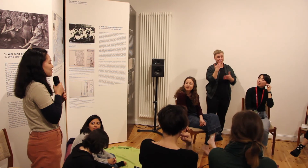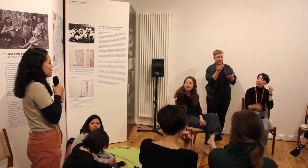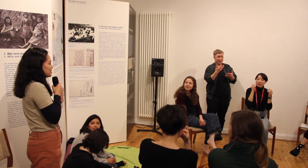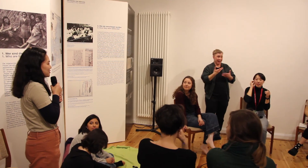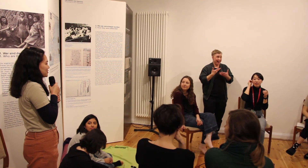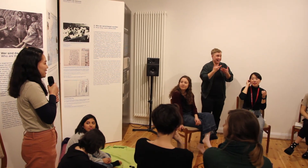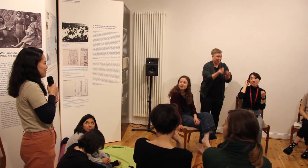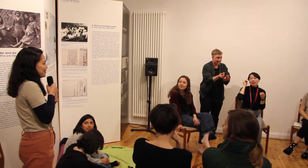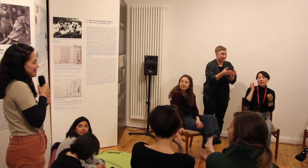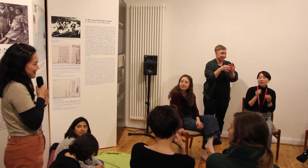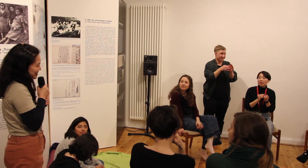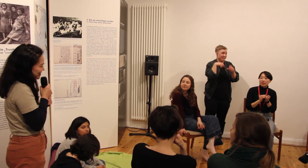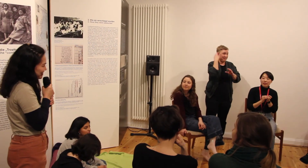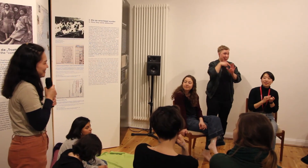Ich habe eine Frage an Hyemi und Dana.